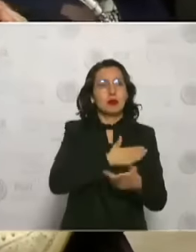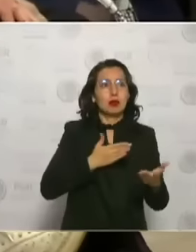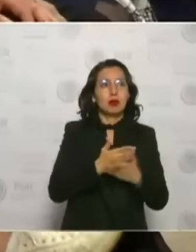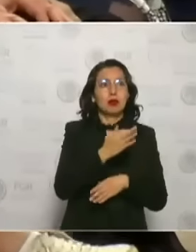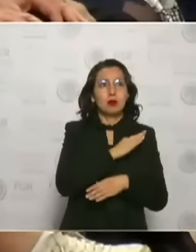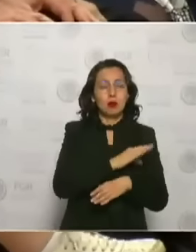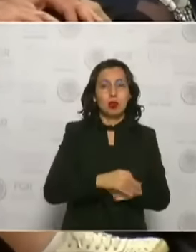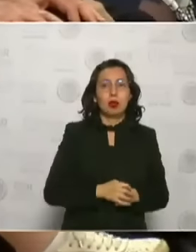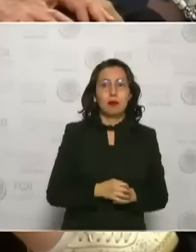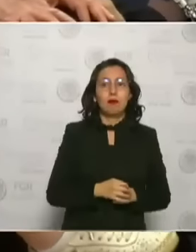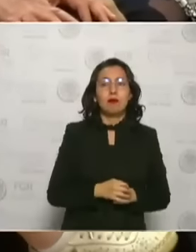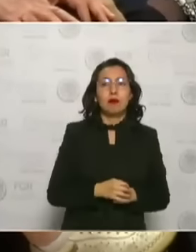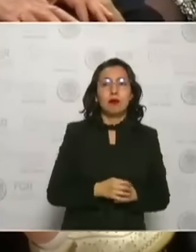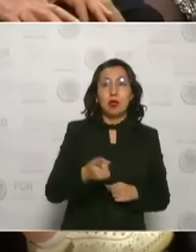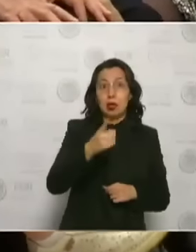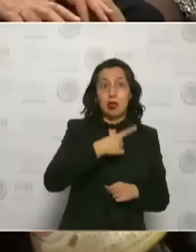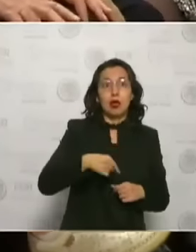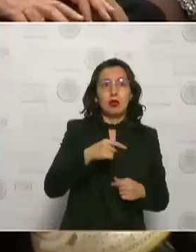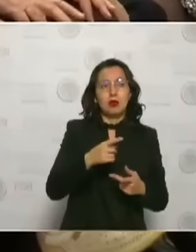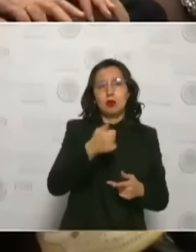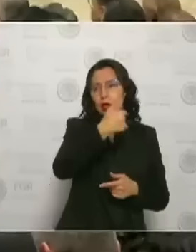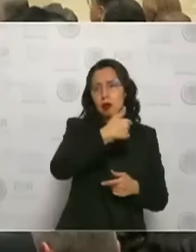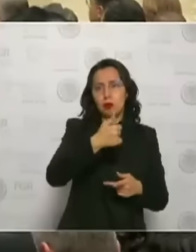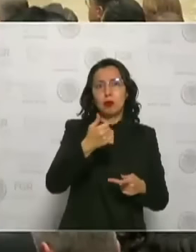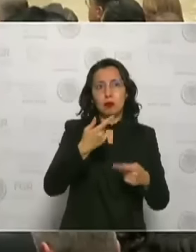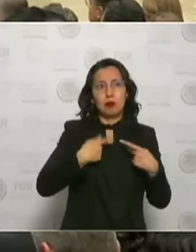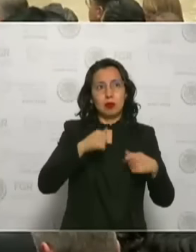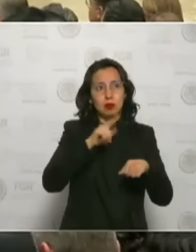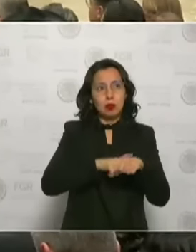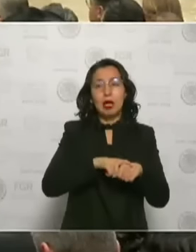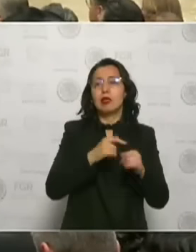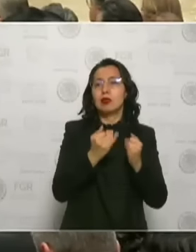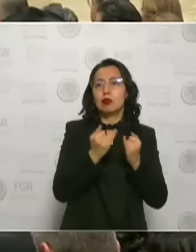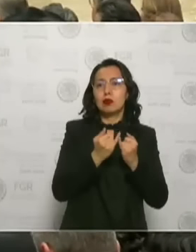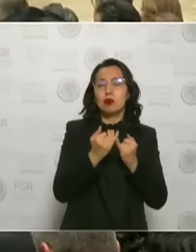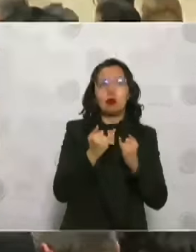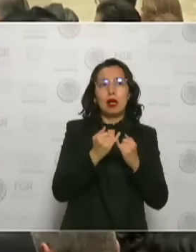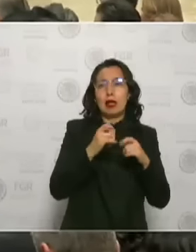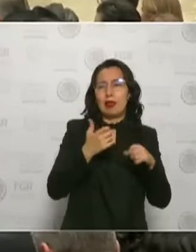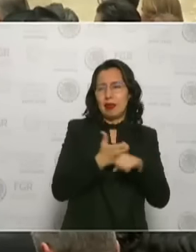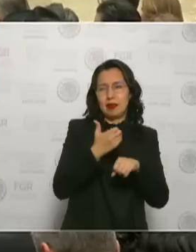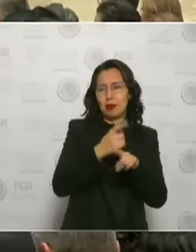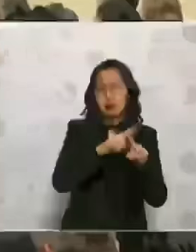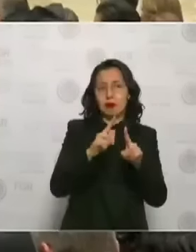conduciendo de manera personal en cada una de las entidades federativas,